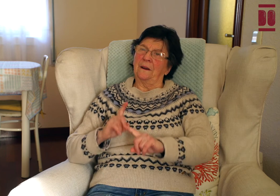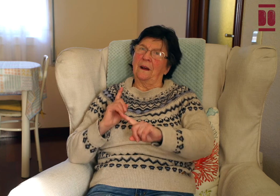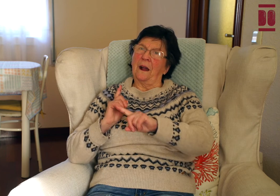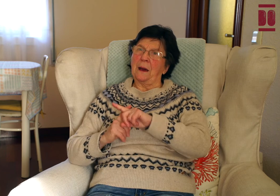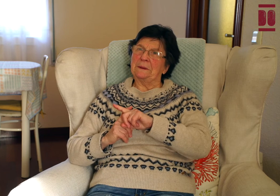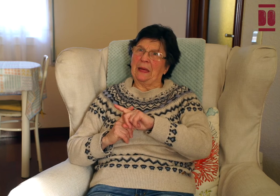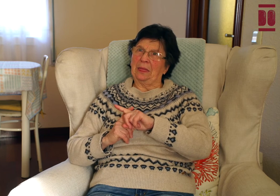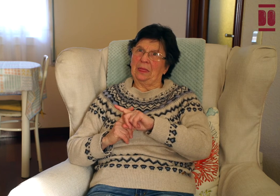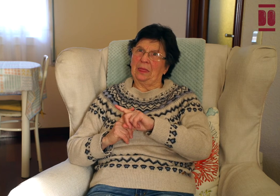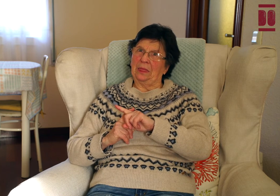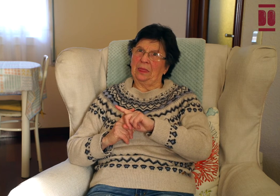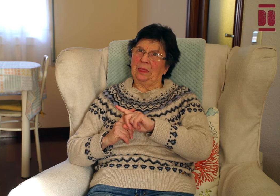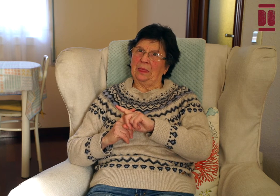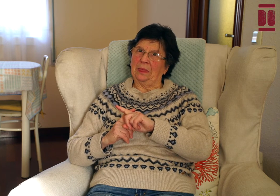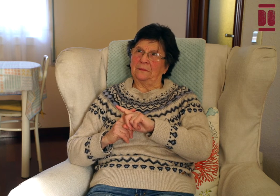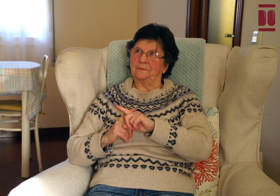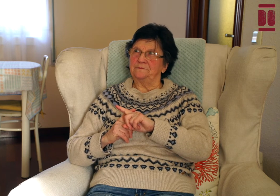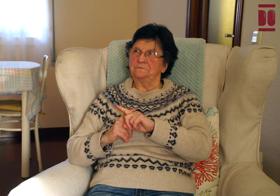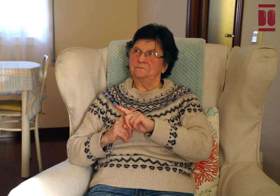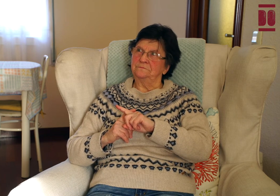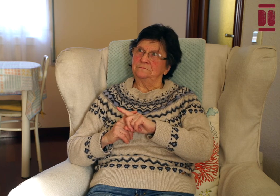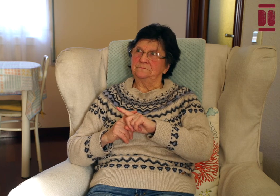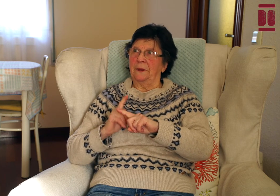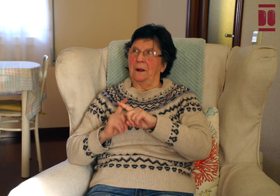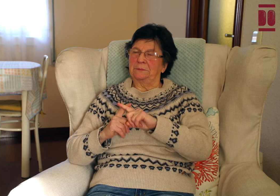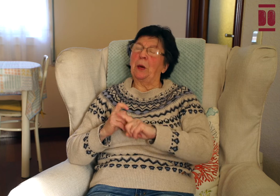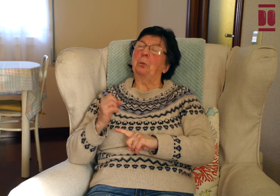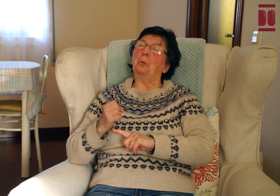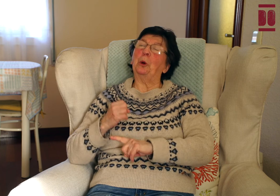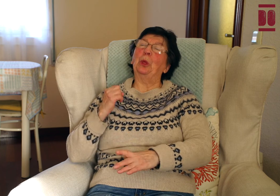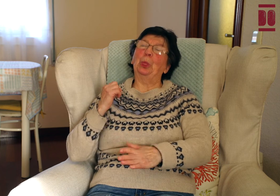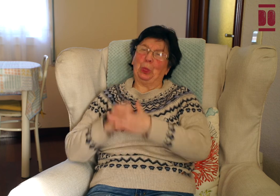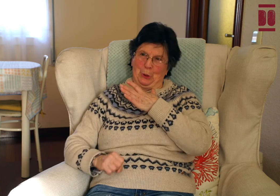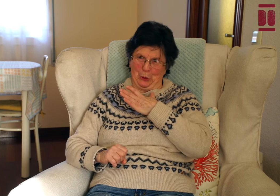La verdad. Es que mi recorrido vital ha sido muy duro.